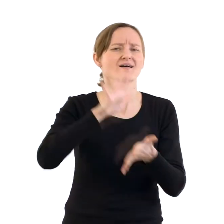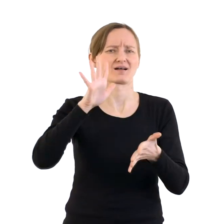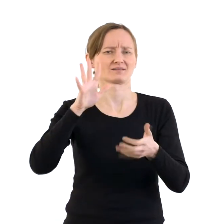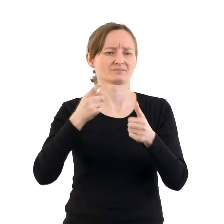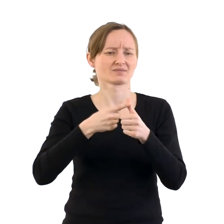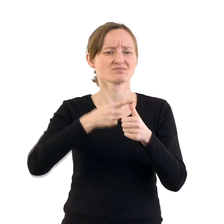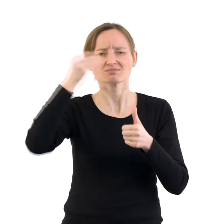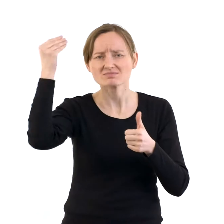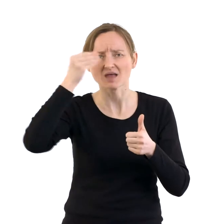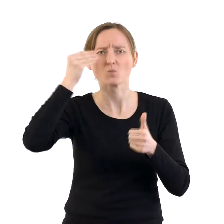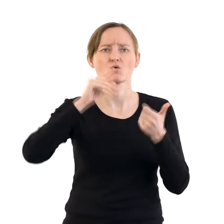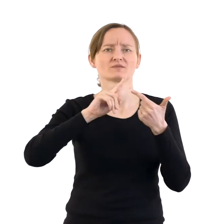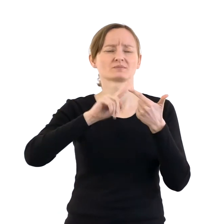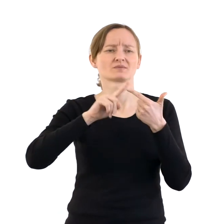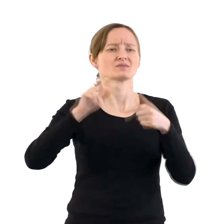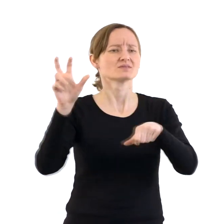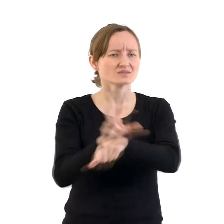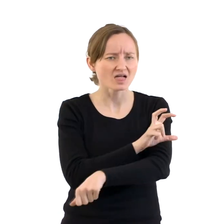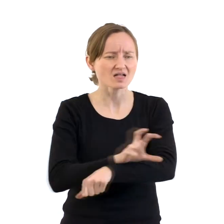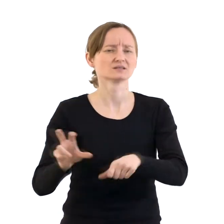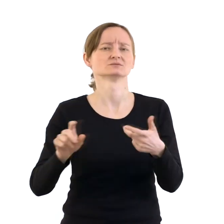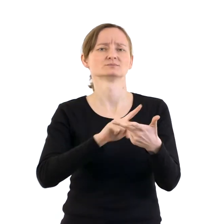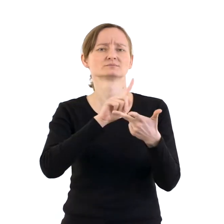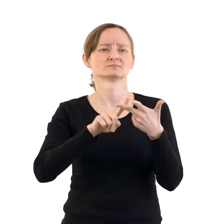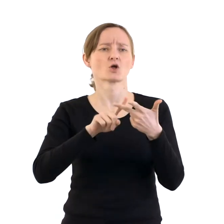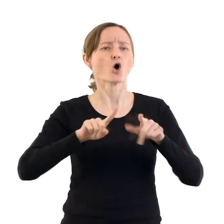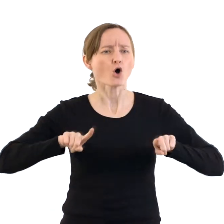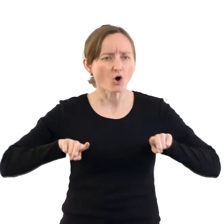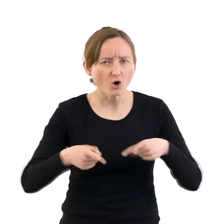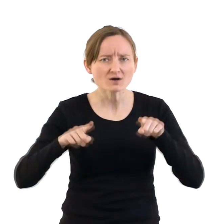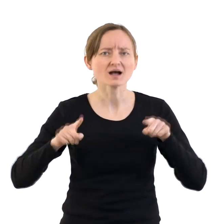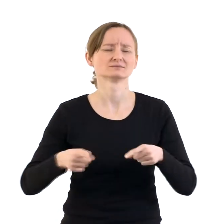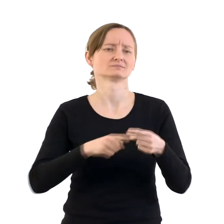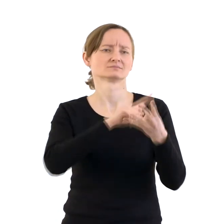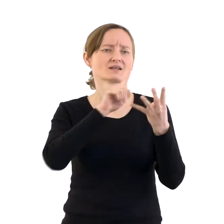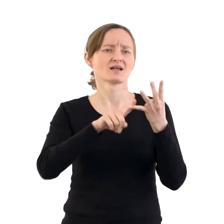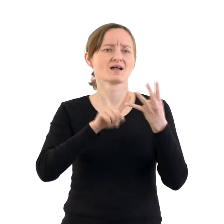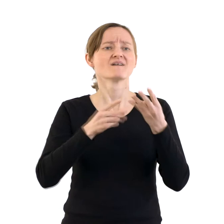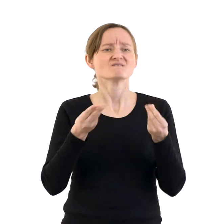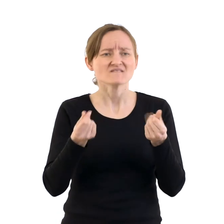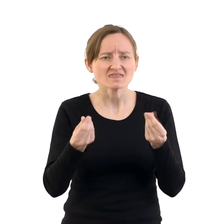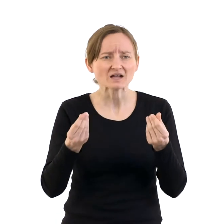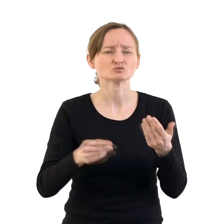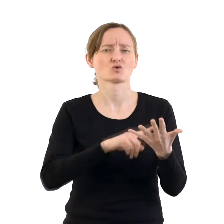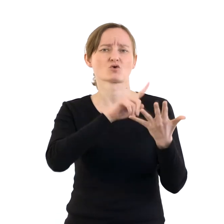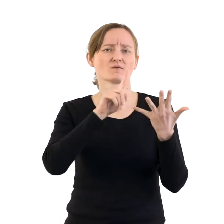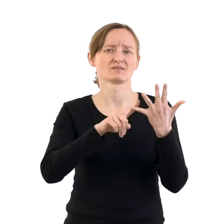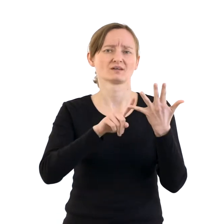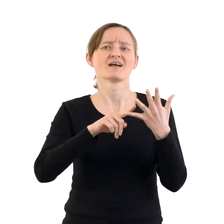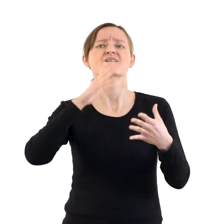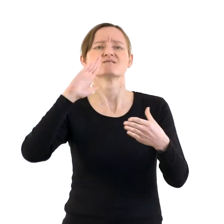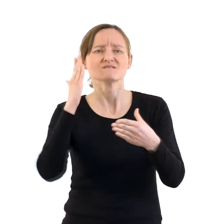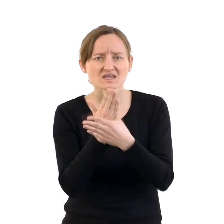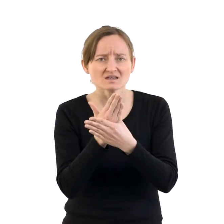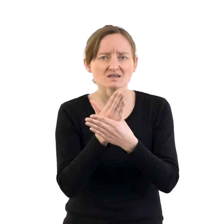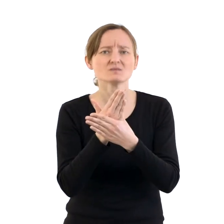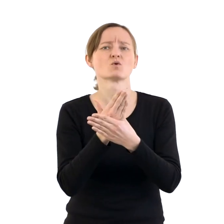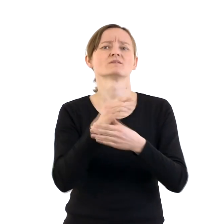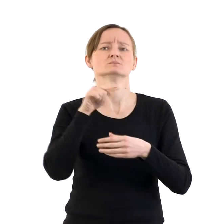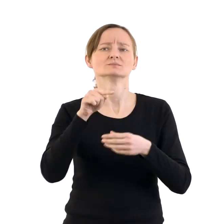o charakterze naukowym, technicznym, organizacyjnym, finansowym i komercyjnym,